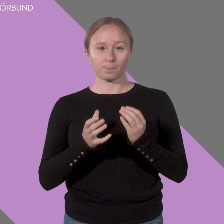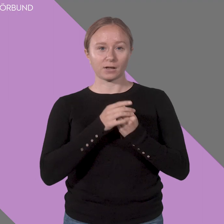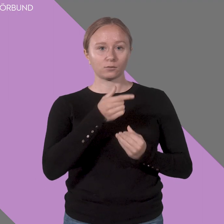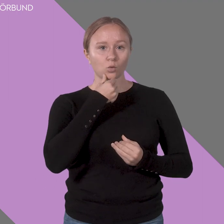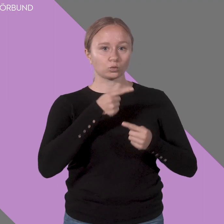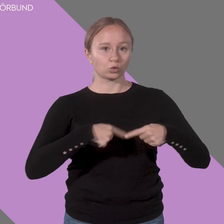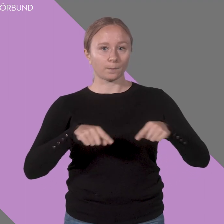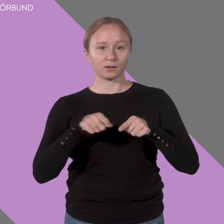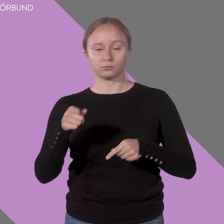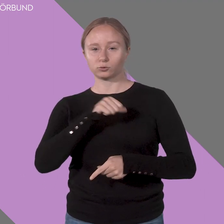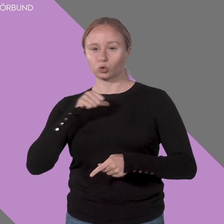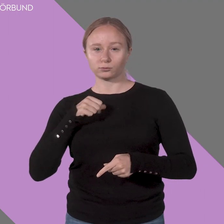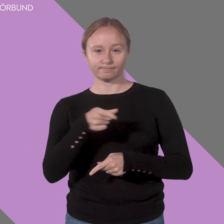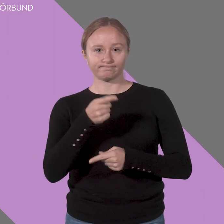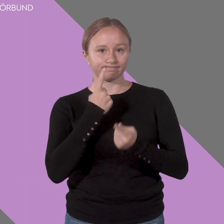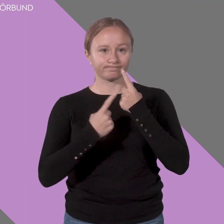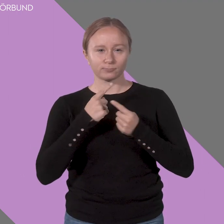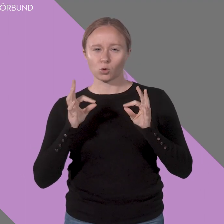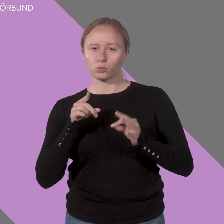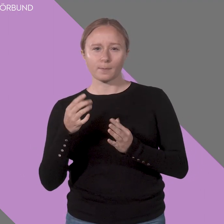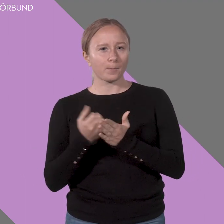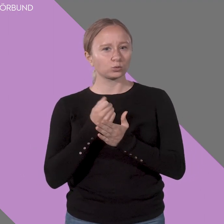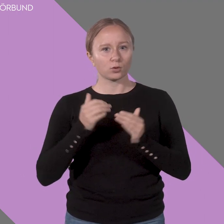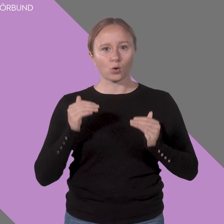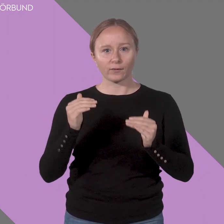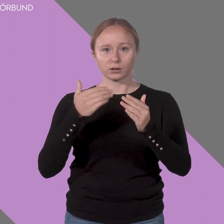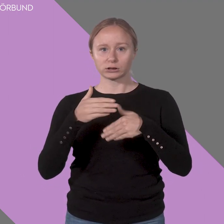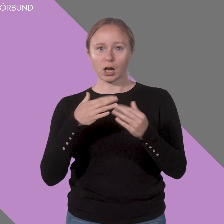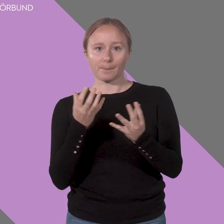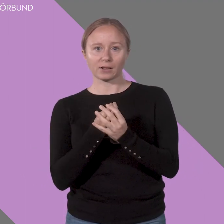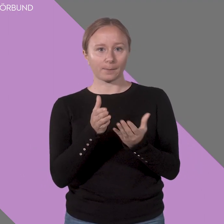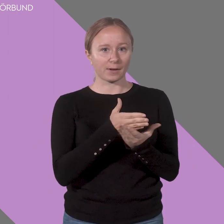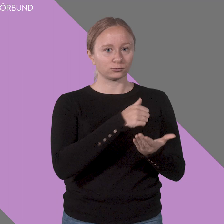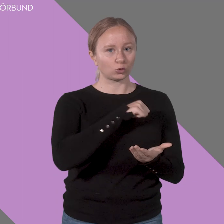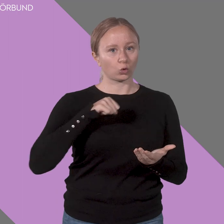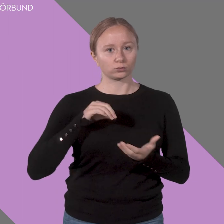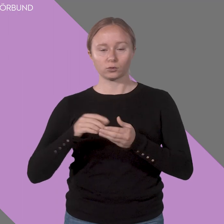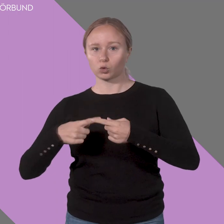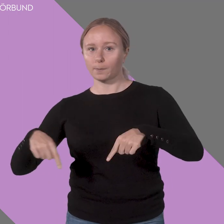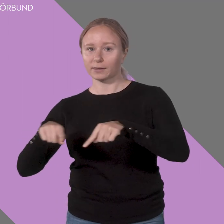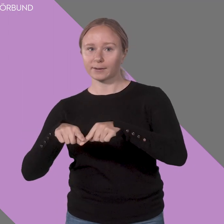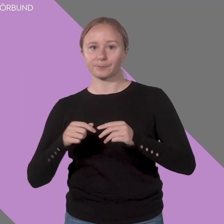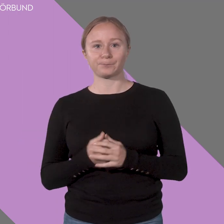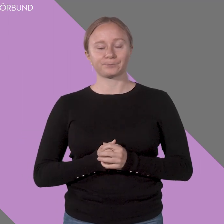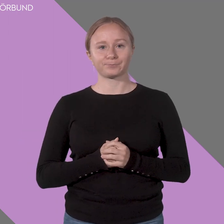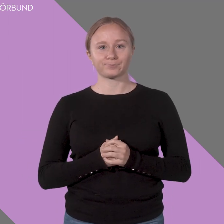Med ungdomsutskottet diskuterade styrelsen hur det vore möjligt - att utveckla samarbetet mellan styrelsen och kommittén.